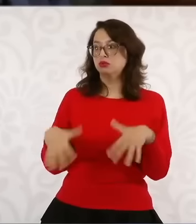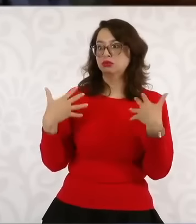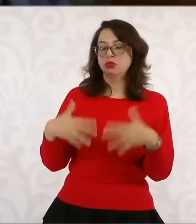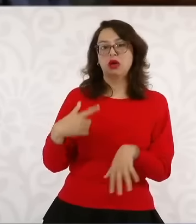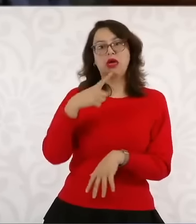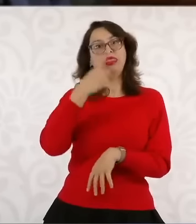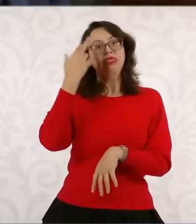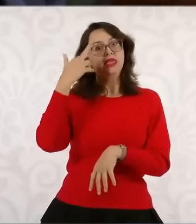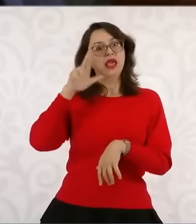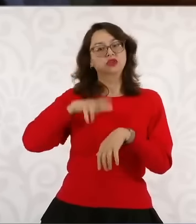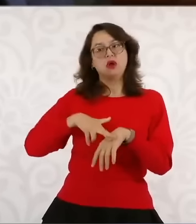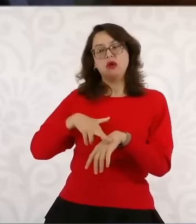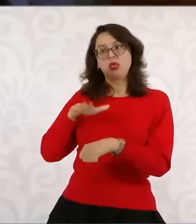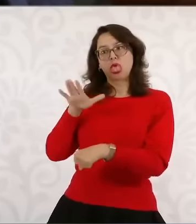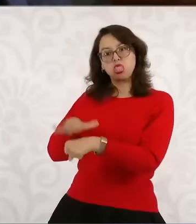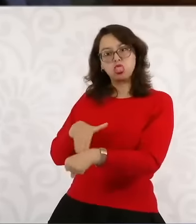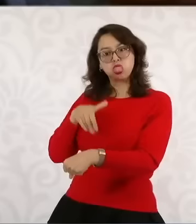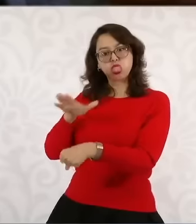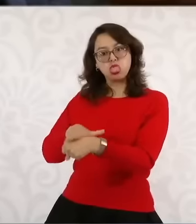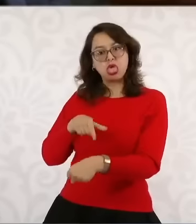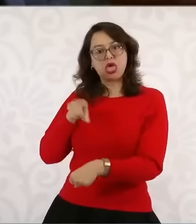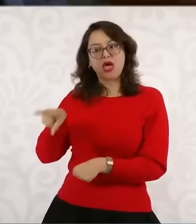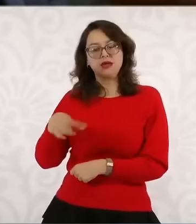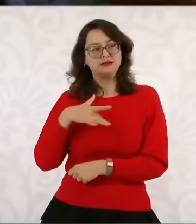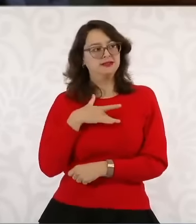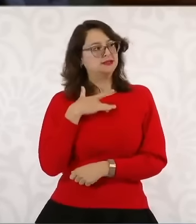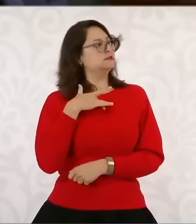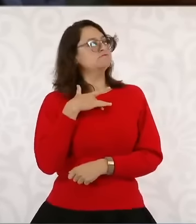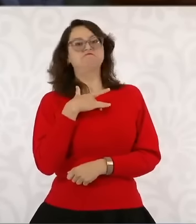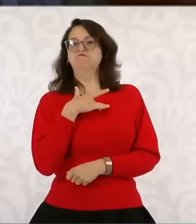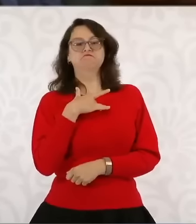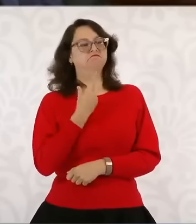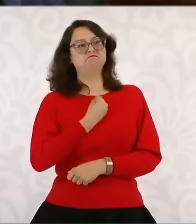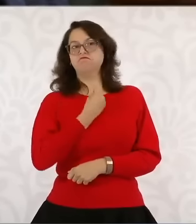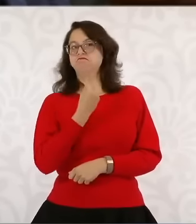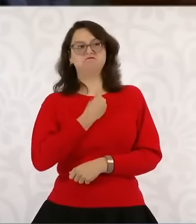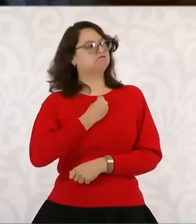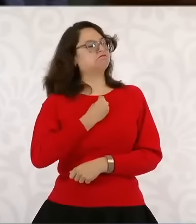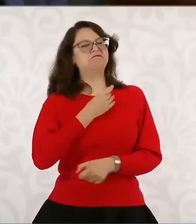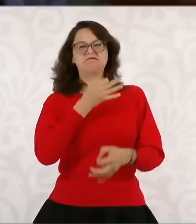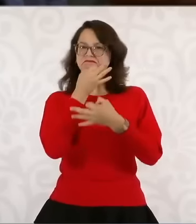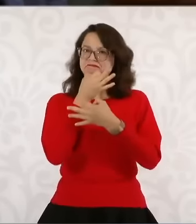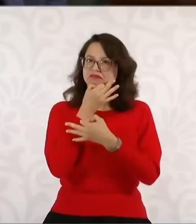internacional. La mexicana decide alzar la voz y también presenciamos eh un nivel de